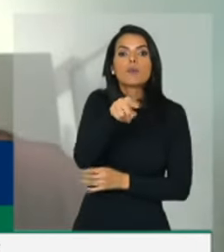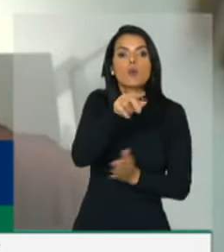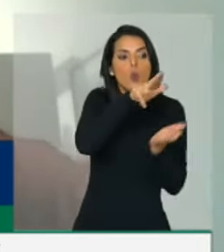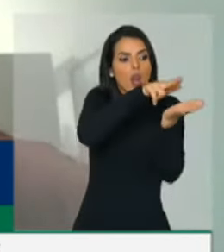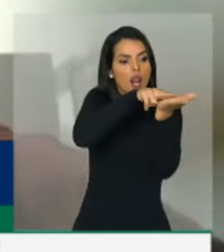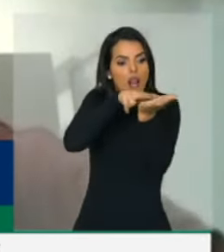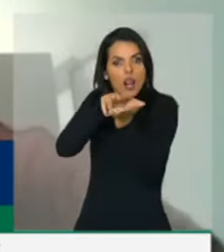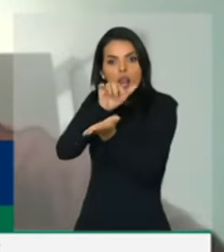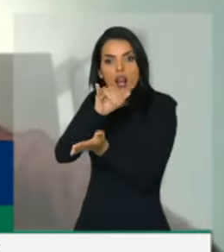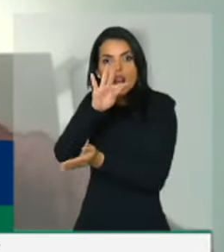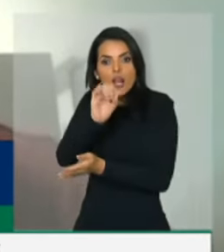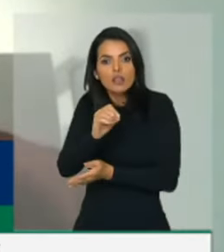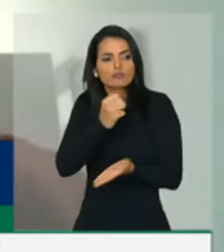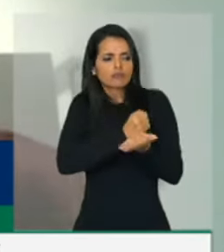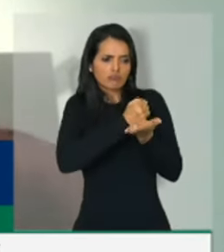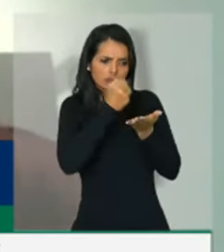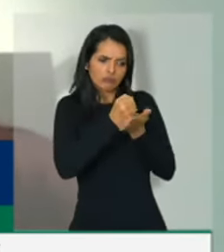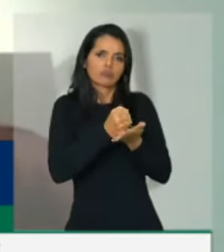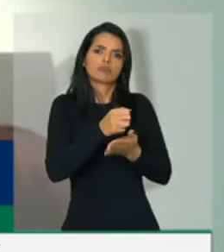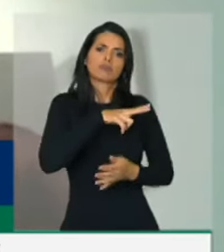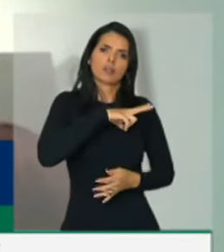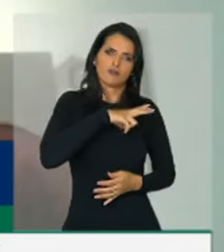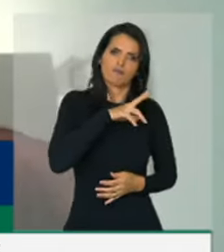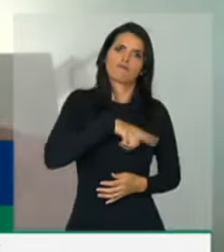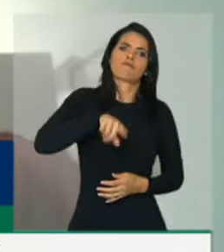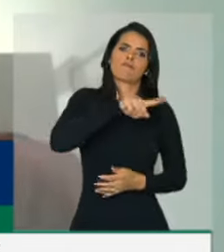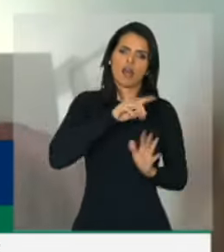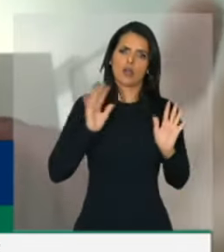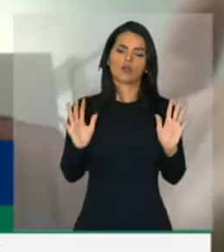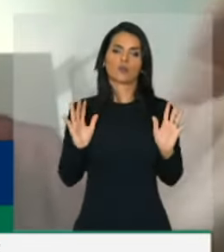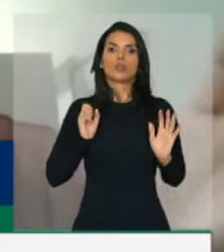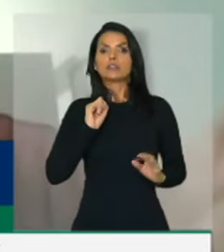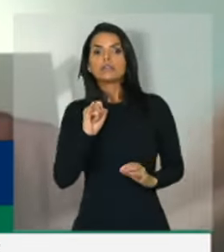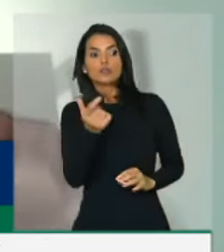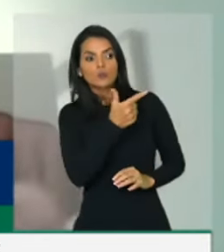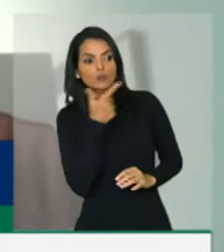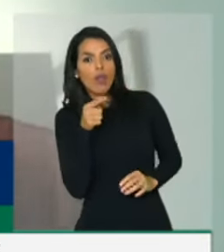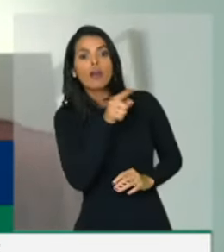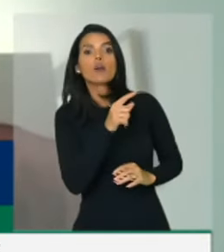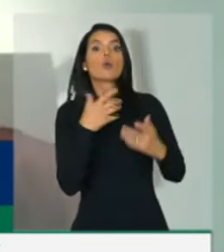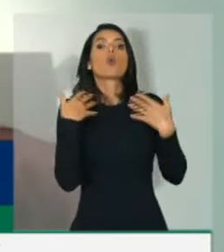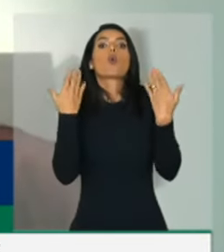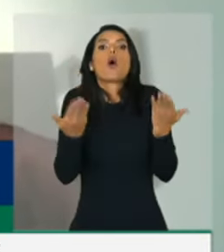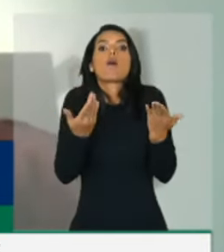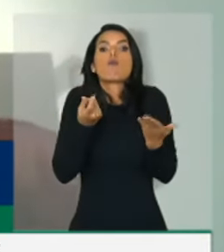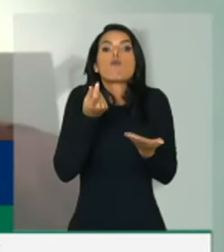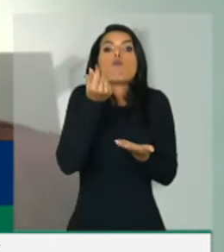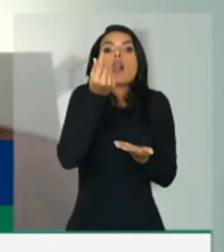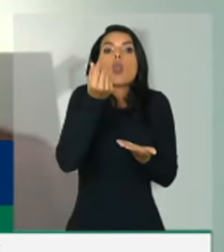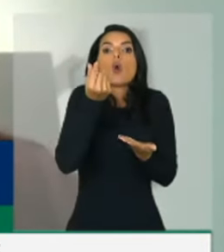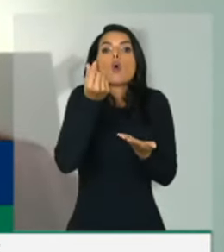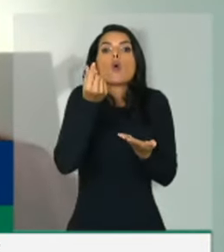CONTRATADOS COM O SETOR PRIVADO, SE NÃO É ELE, TEM QUE ESTABELECER O VALOR EM RELAÇÃO A ISSO. ENTÃO ESSAS SÃO PREOCUPAÇÕES APONTADAS,